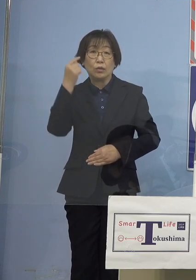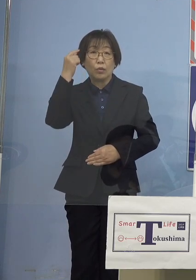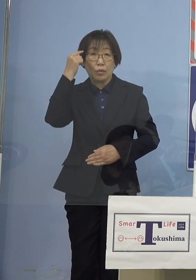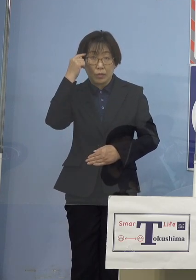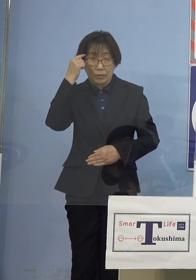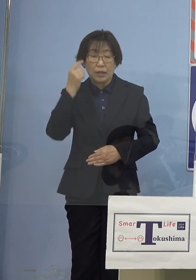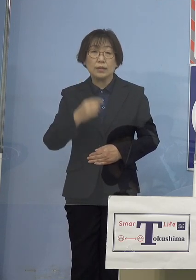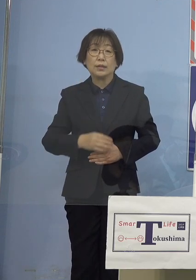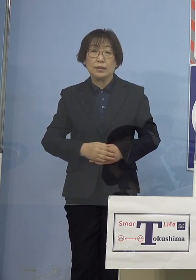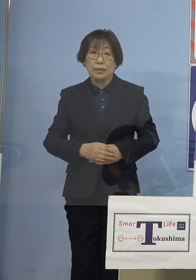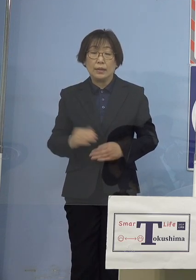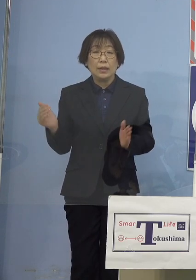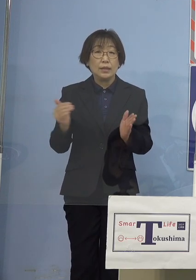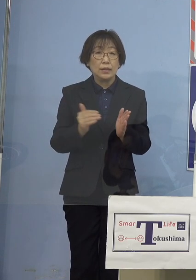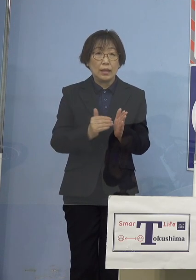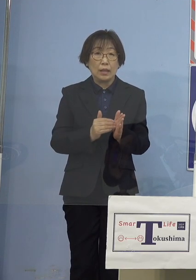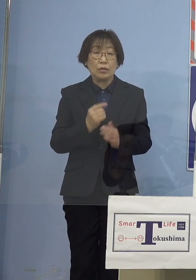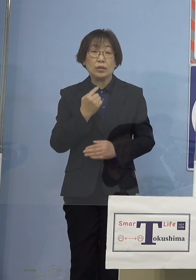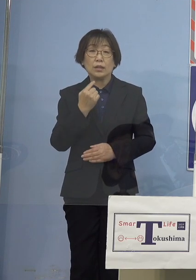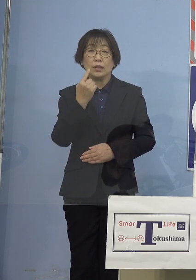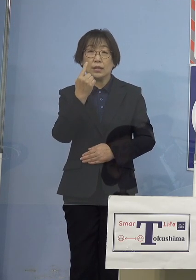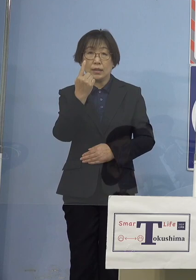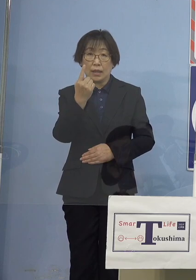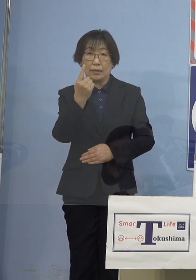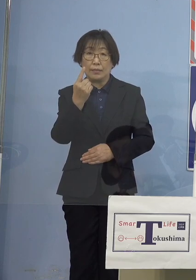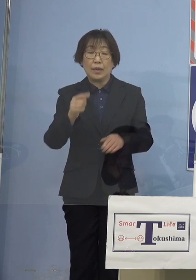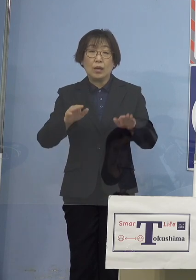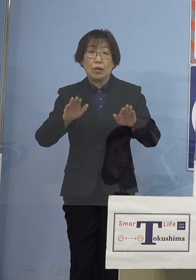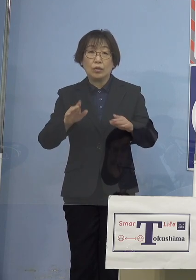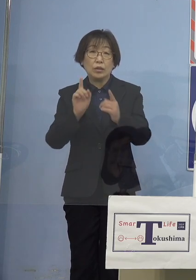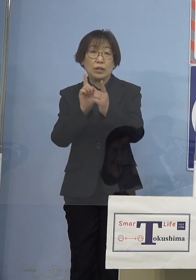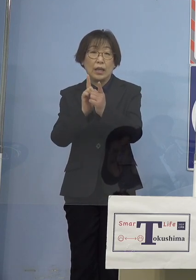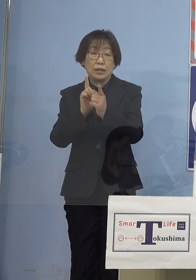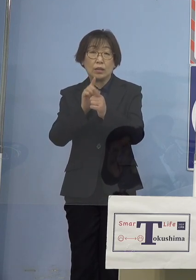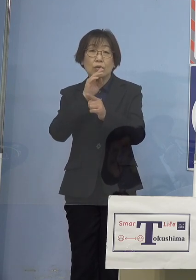最後に1点、本日の対策本部会議におきまして